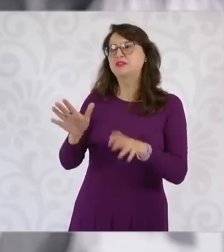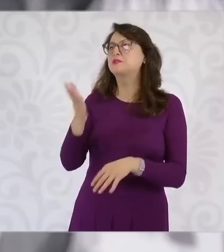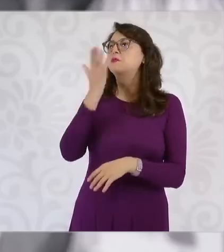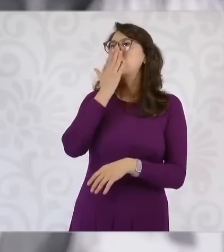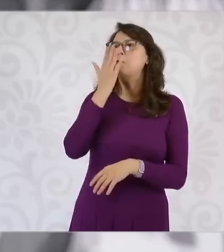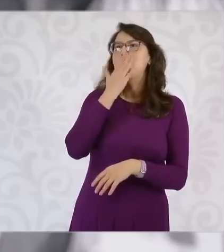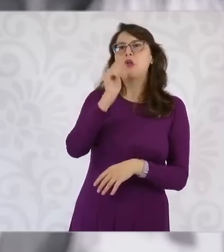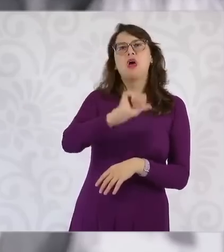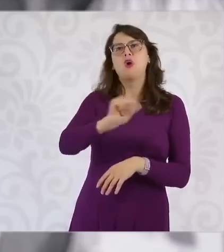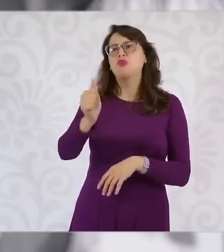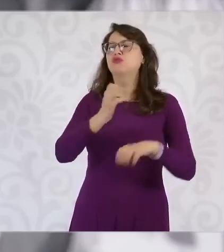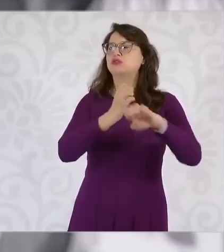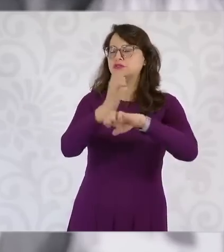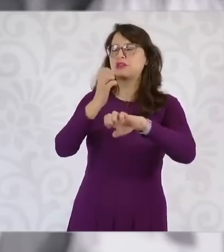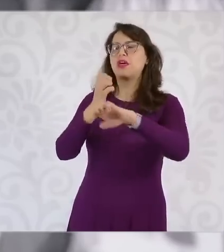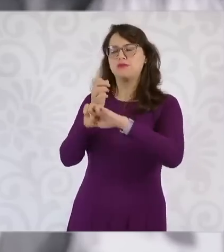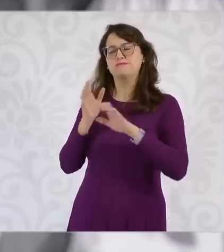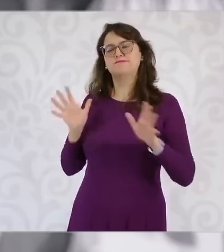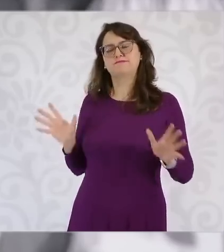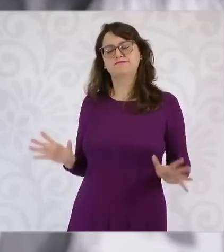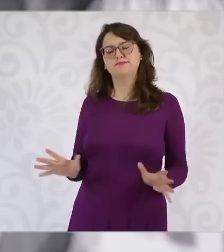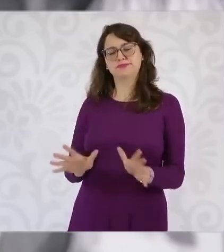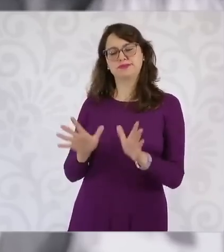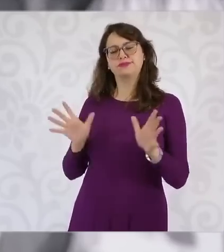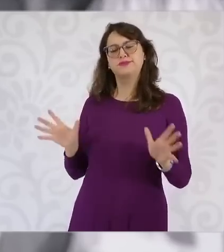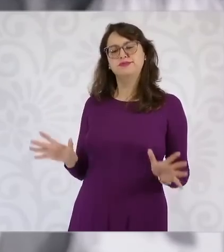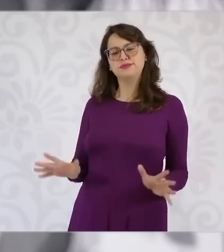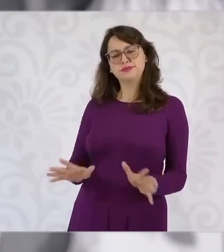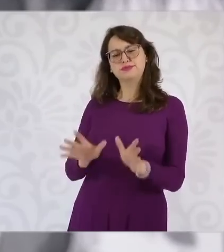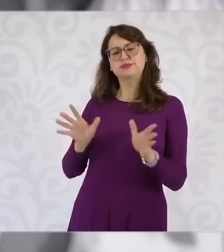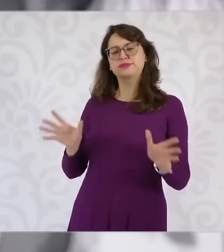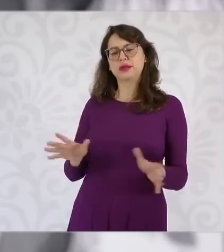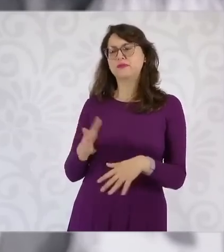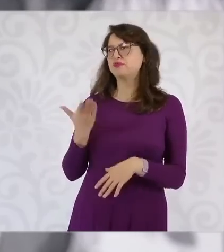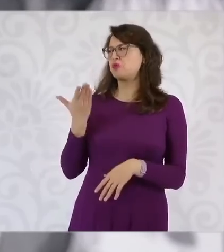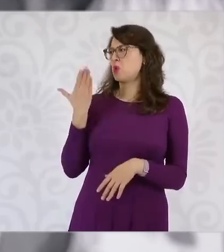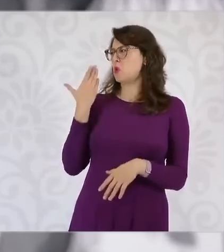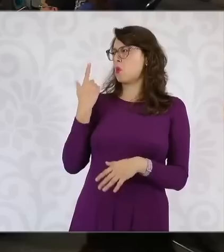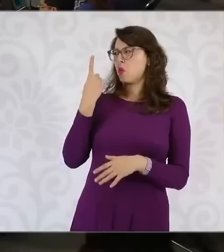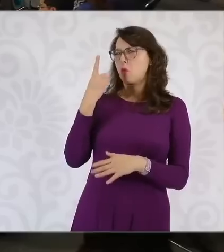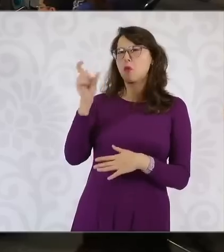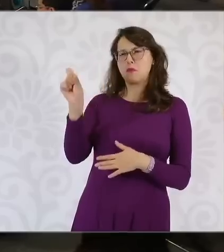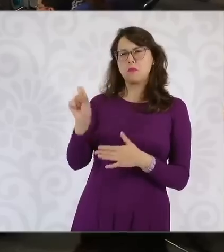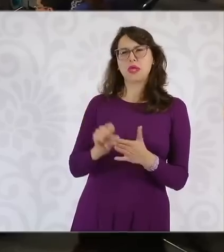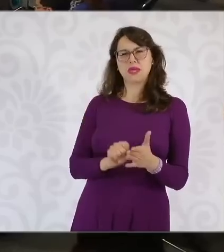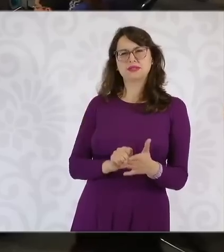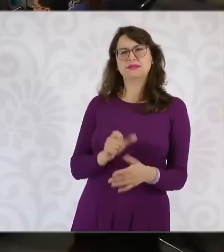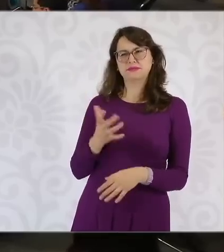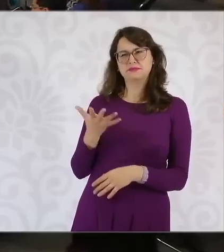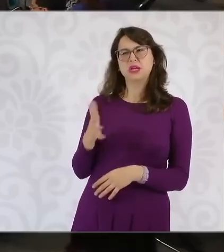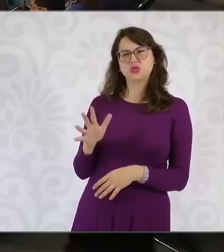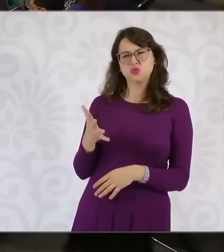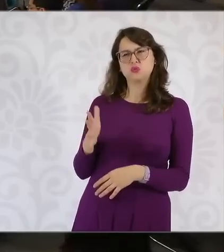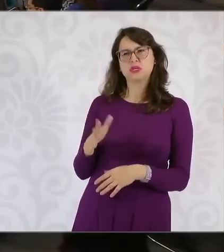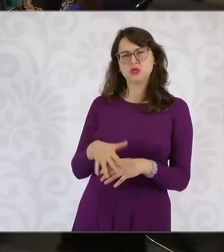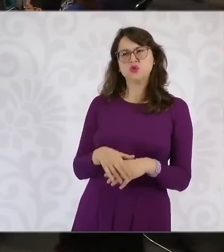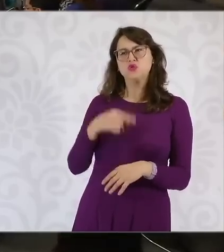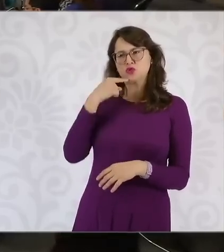estados de la república lo mencioné hace un mes más o menos que se está haciendo una compra viene